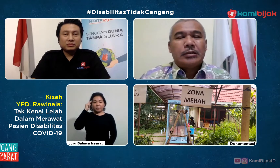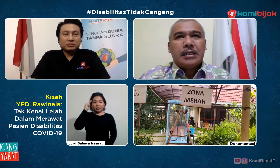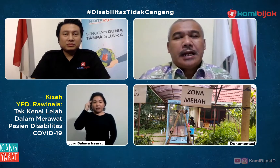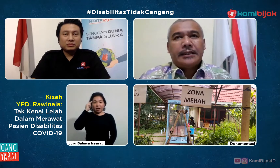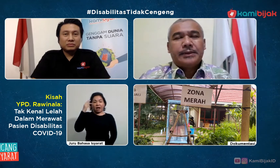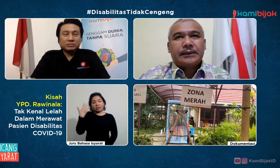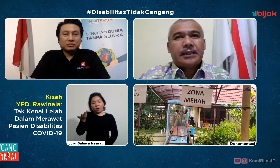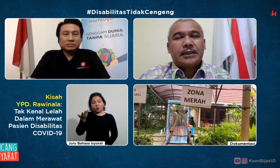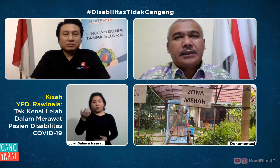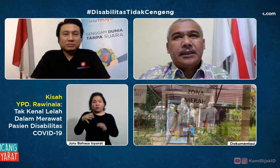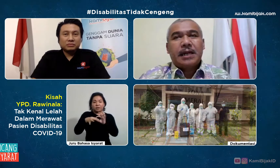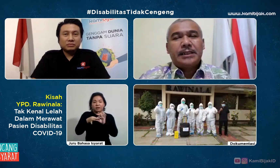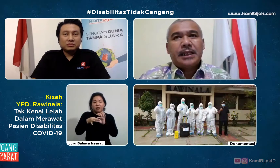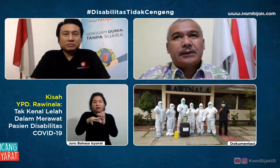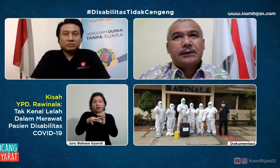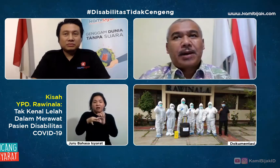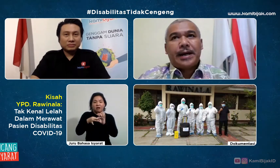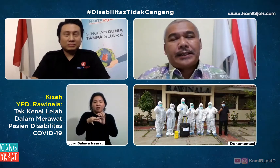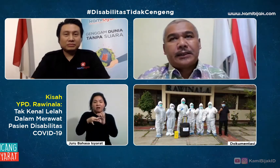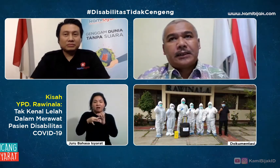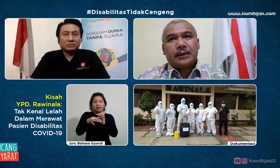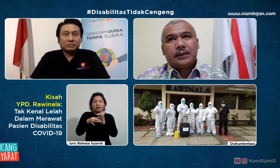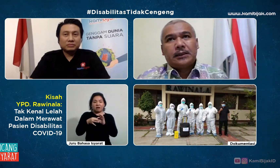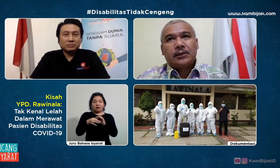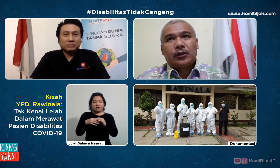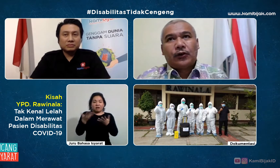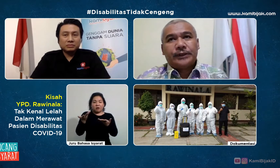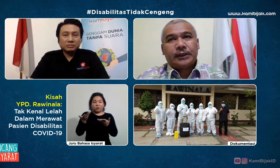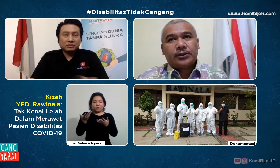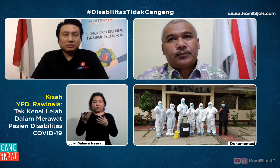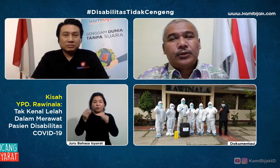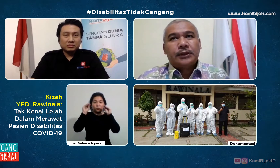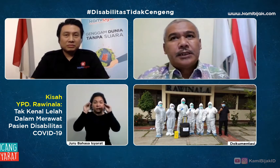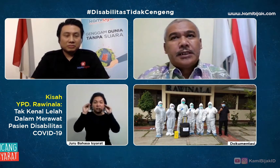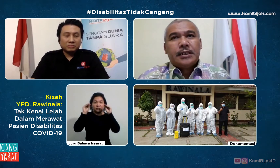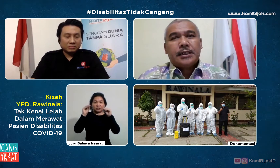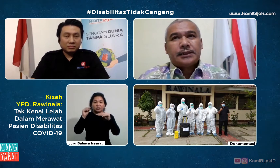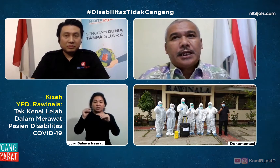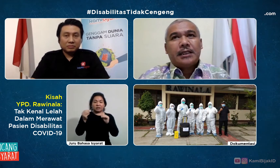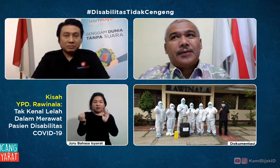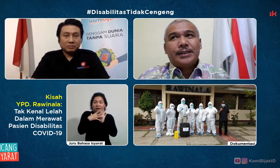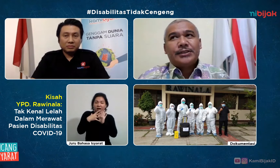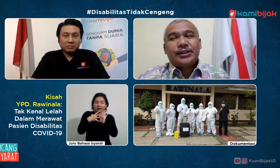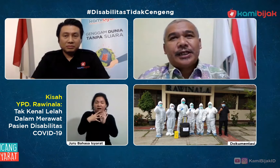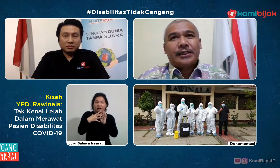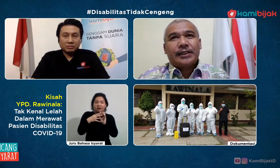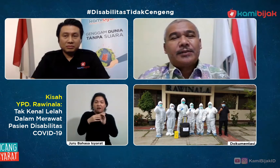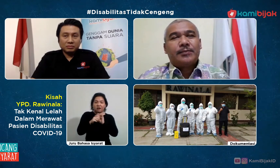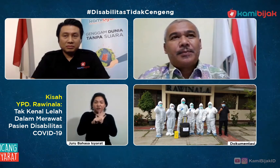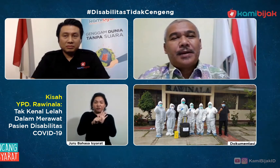Kalau ada peserta didik kami yang terpapar covid tersebut setelah kami share ke beberapa,